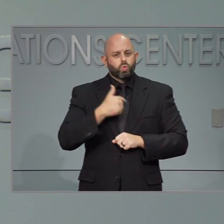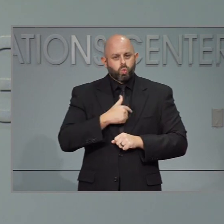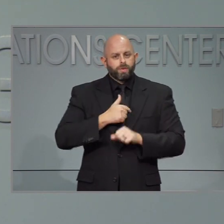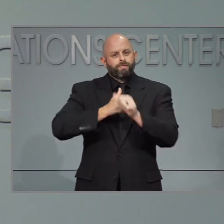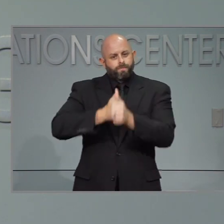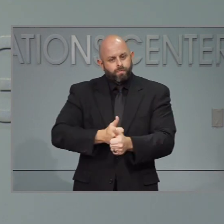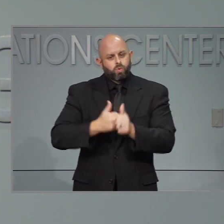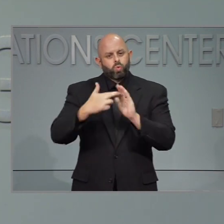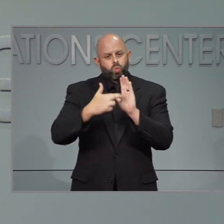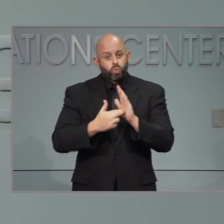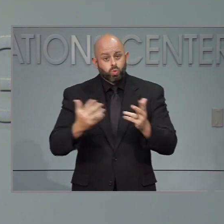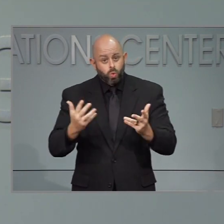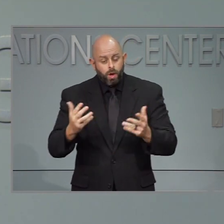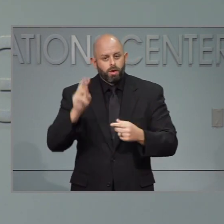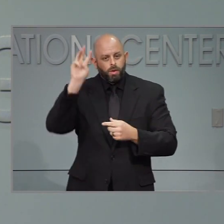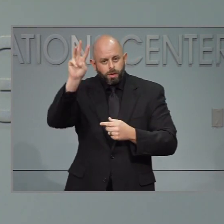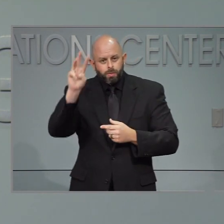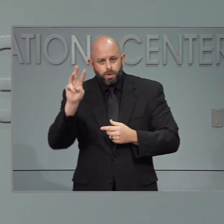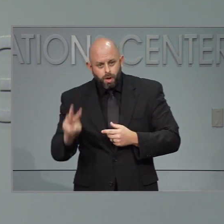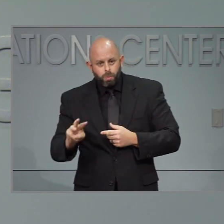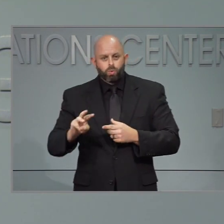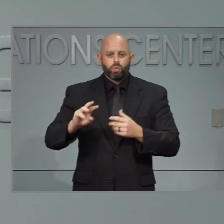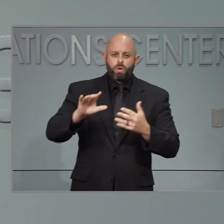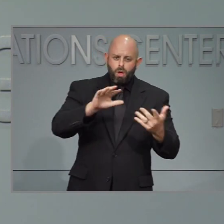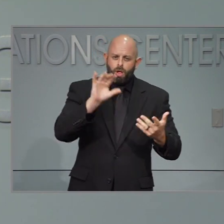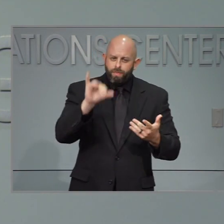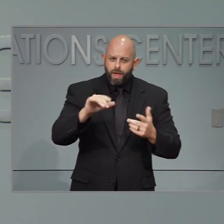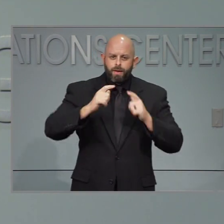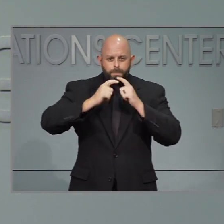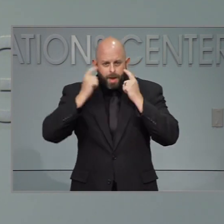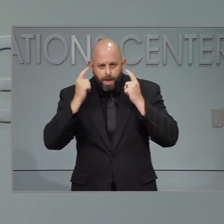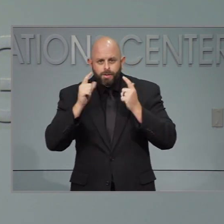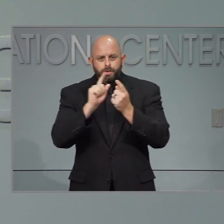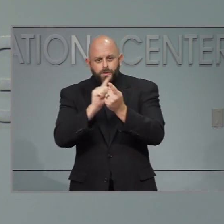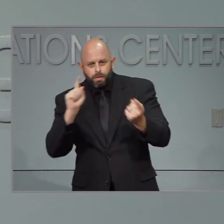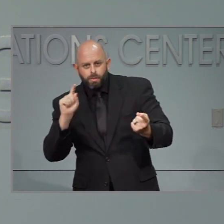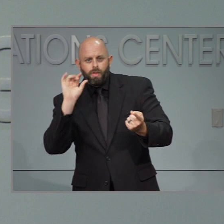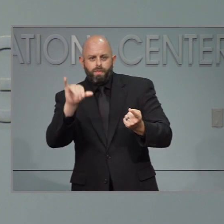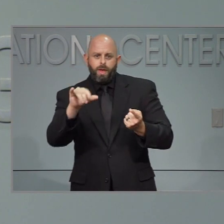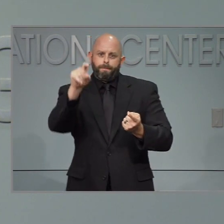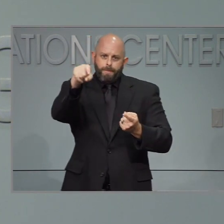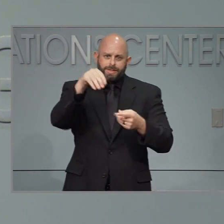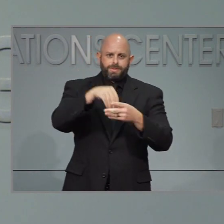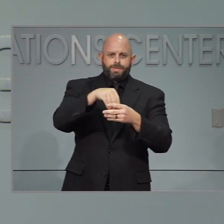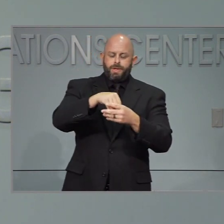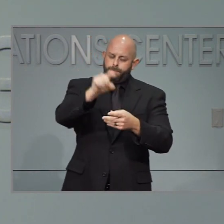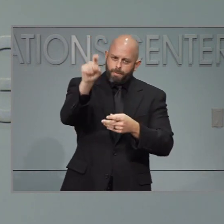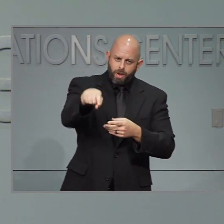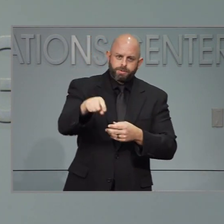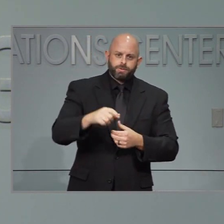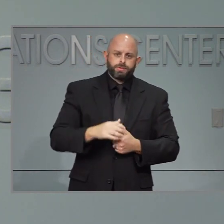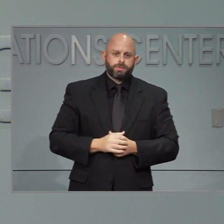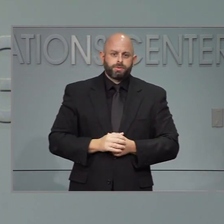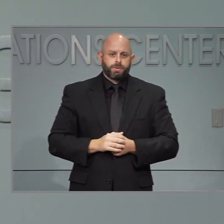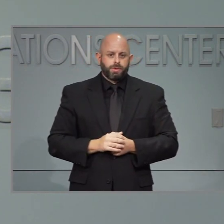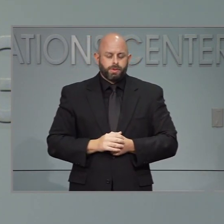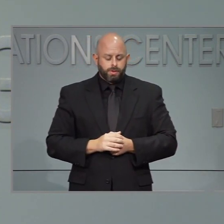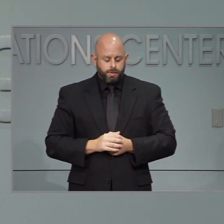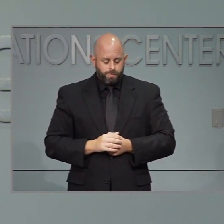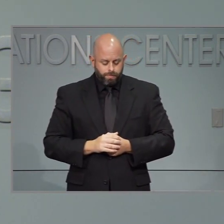eso que es regresamos a las cosas que sabemos que tienen que qué hacer seguir estas restricciones y usa sus mascarillas.